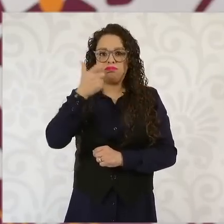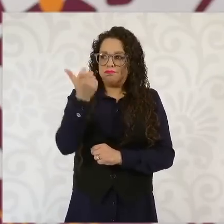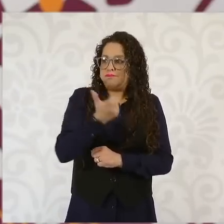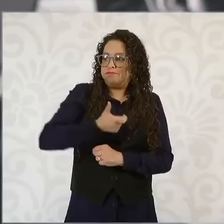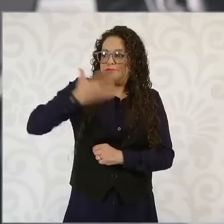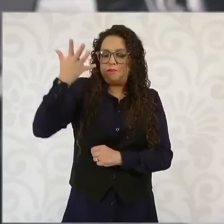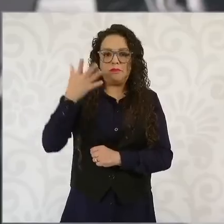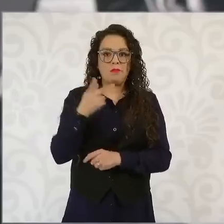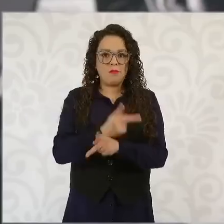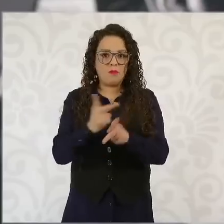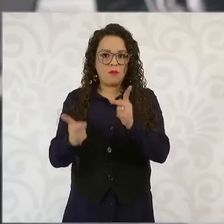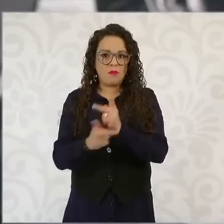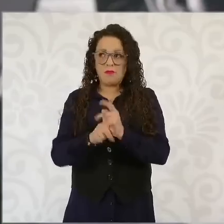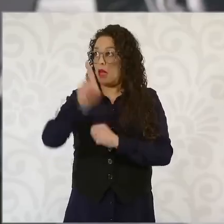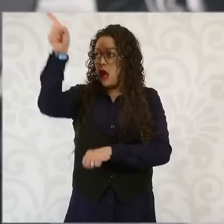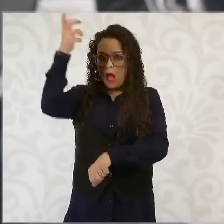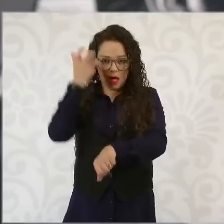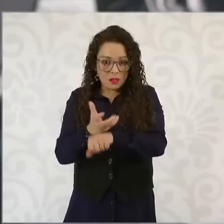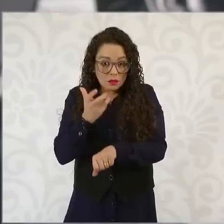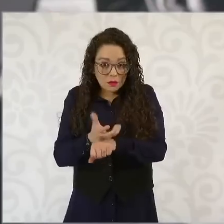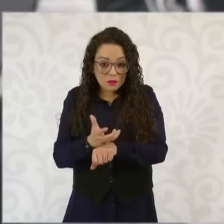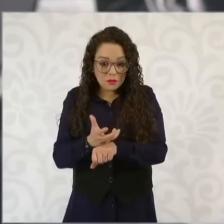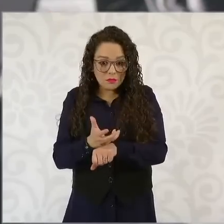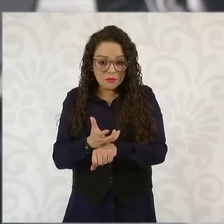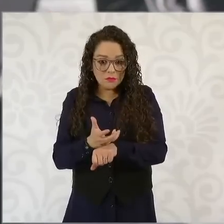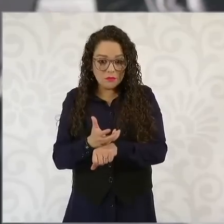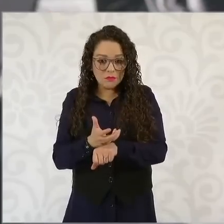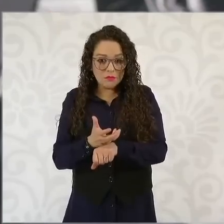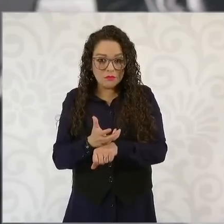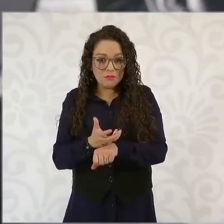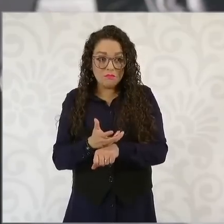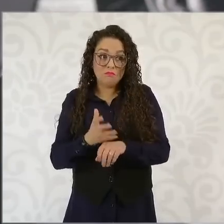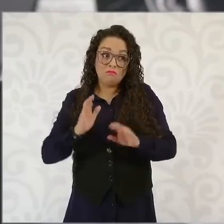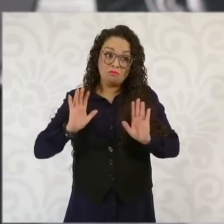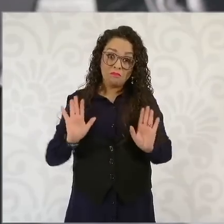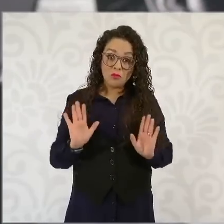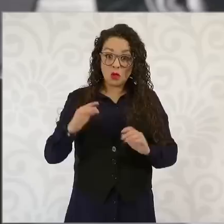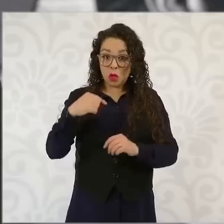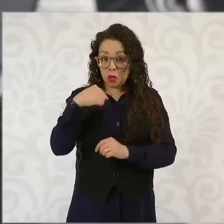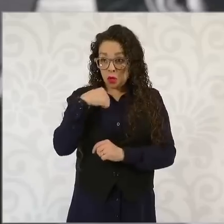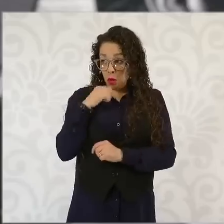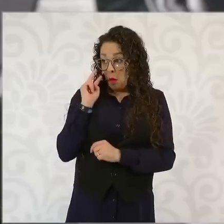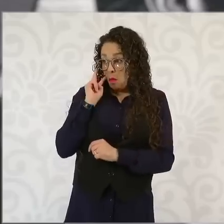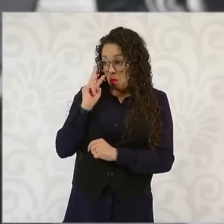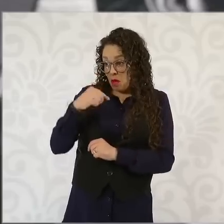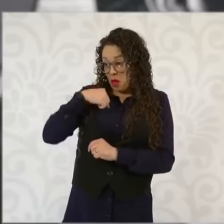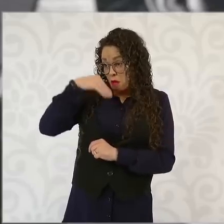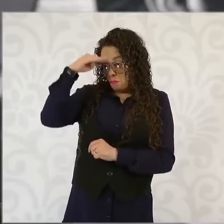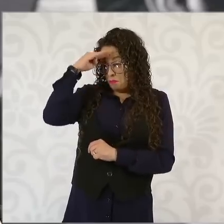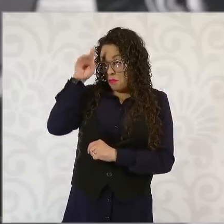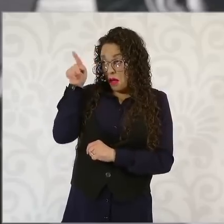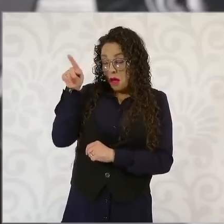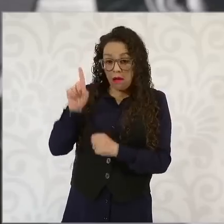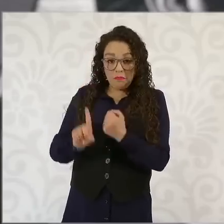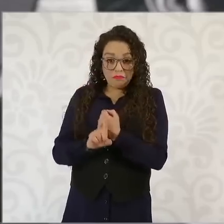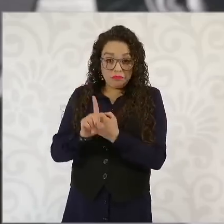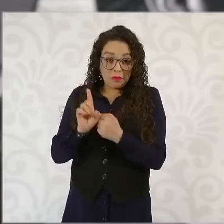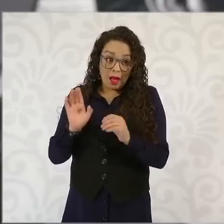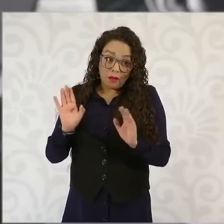obvio yo lo veo inconveniente la tesis que está detrás de esto es que eso va a provocar que haya